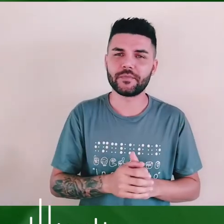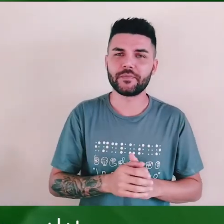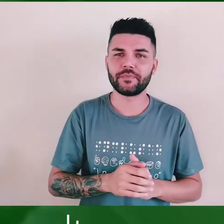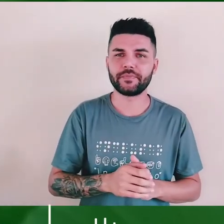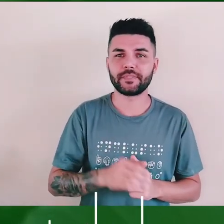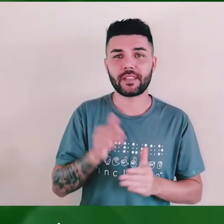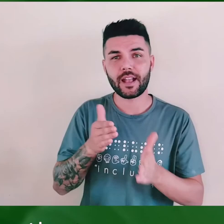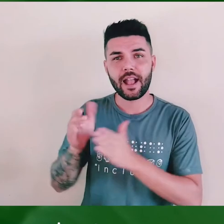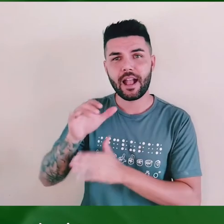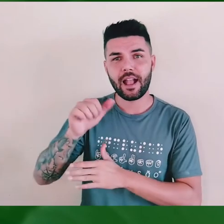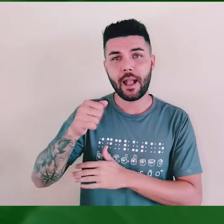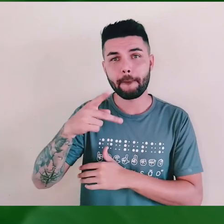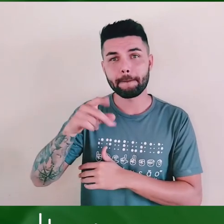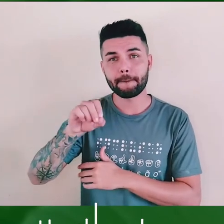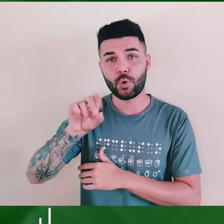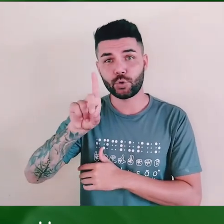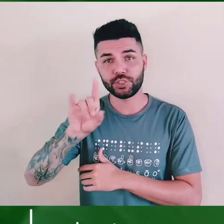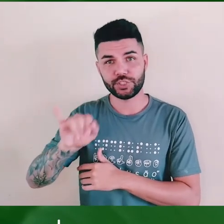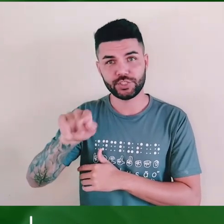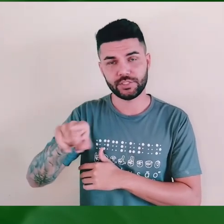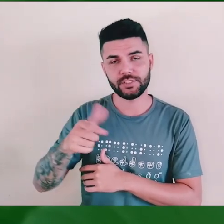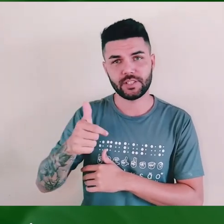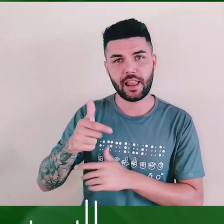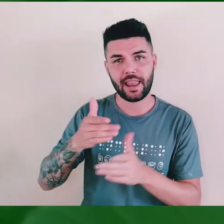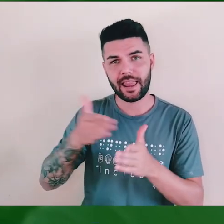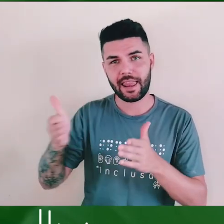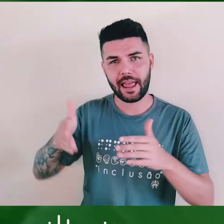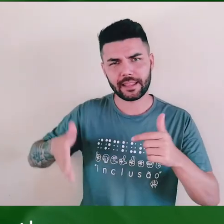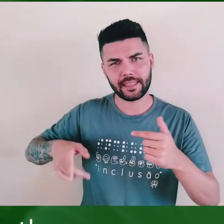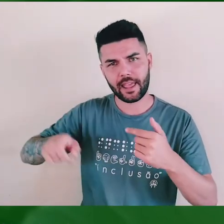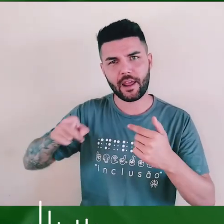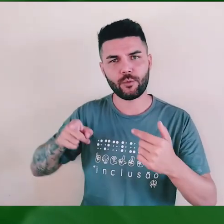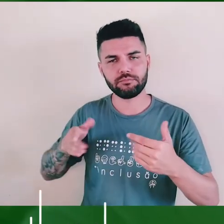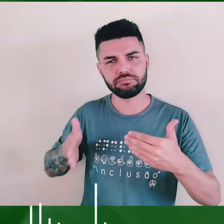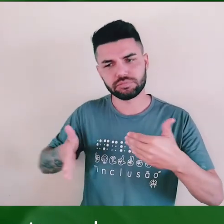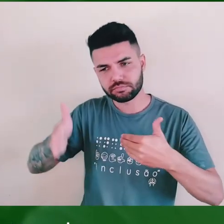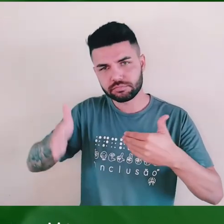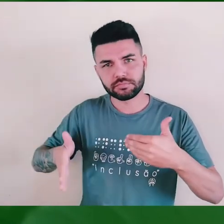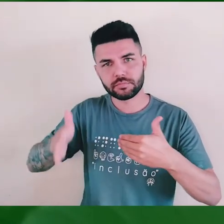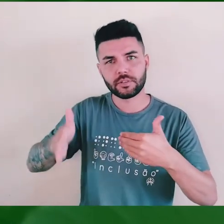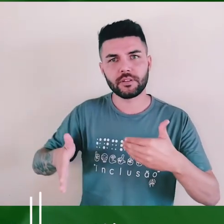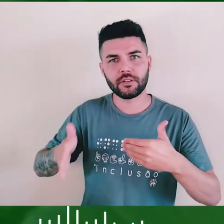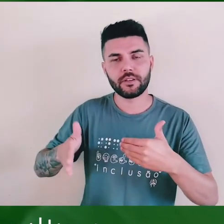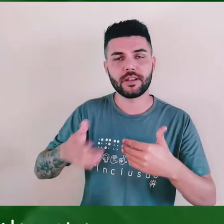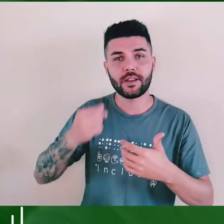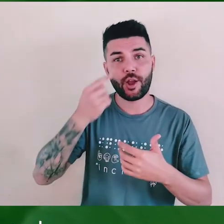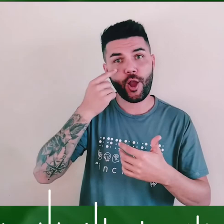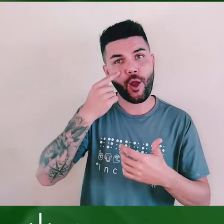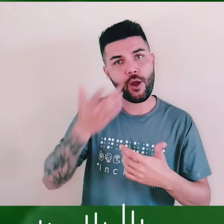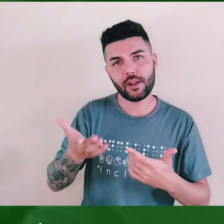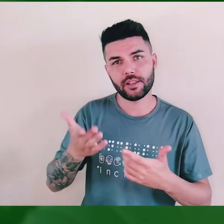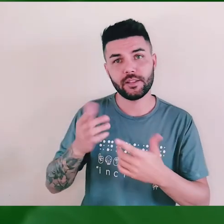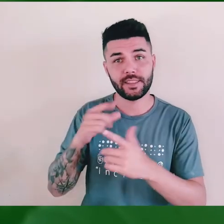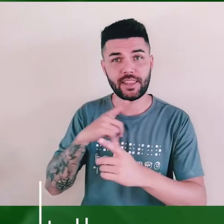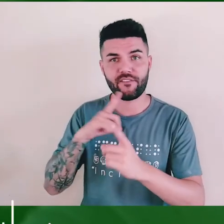jogar lá no Camp Nou, a Chape tomou uma goleada mas o Apodi deu um chapéuzinho no Jordi Alba.